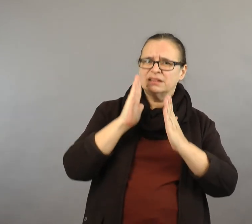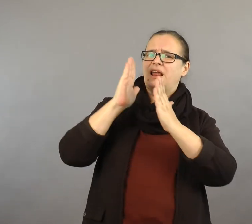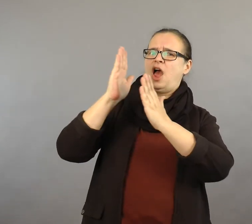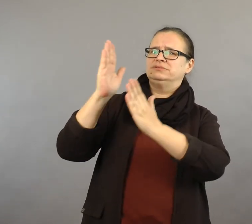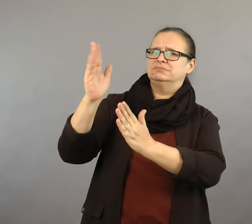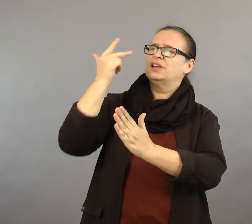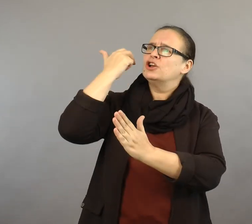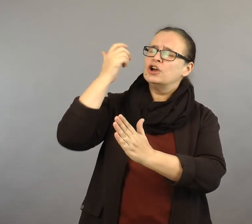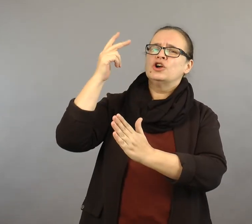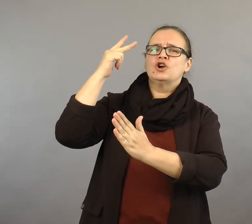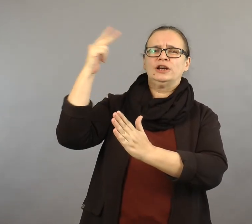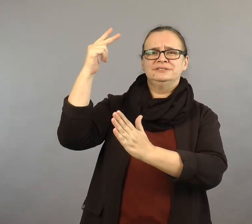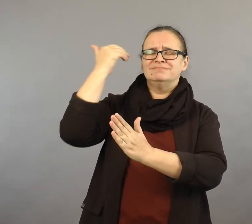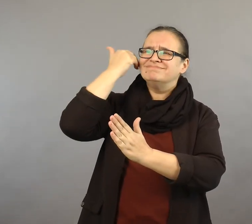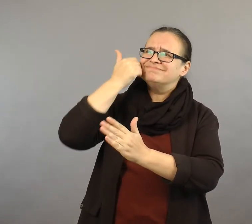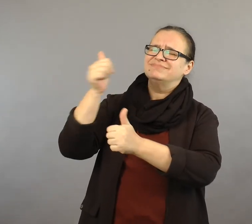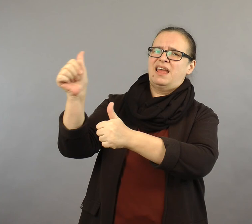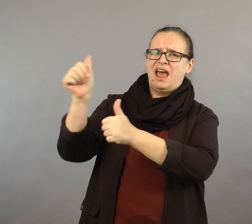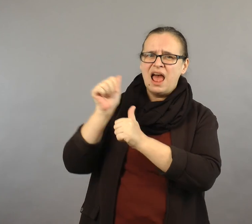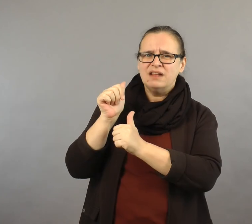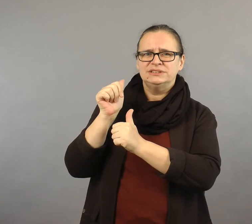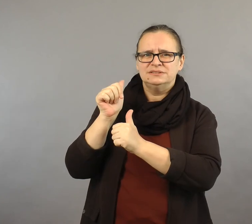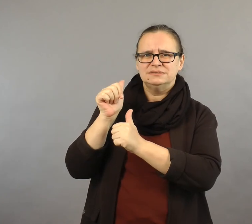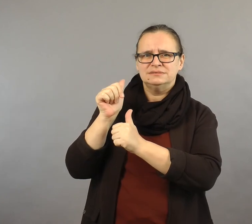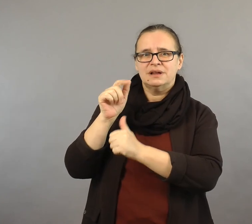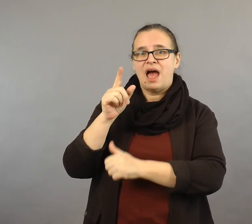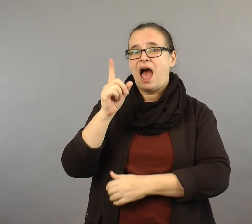Aber wir vertrauen auch auf Gott und bitten ihn um Hilfe